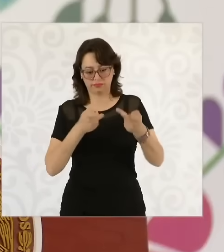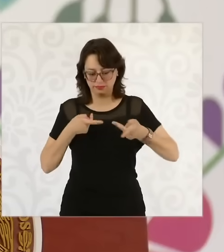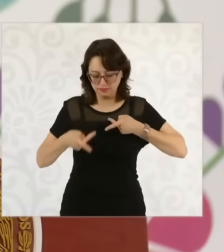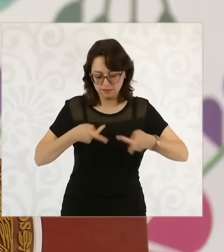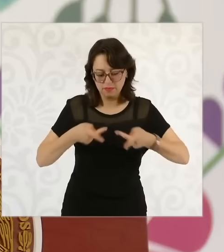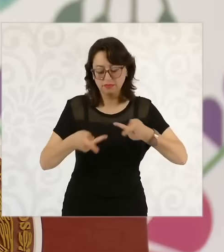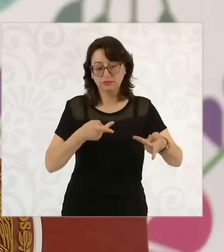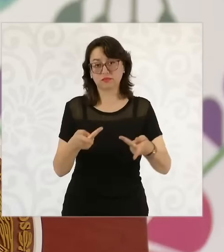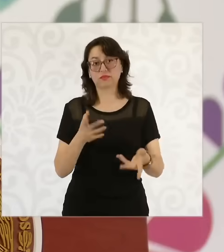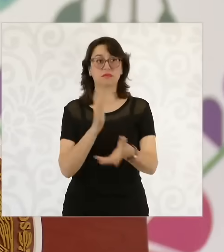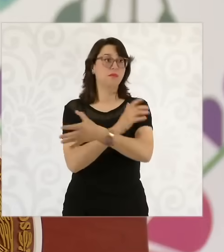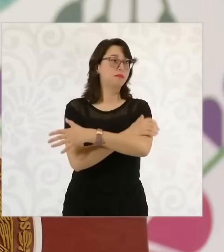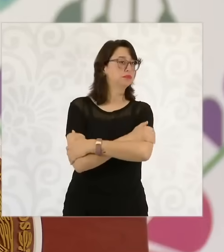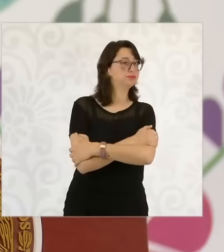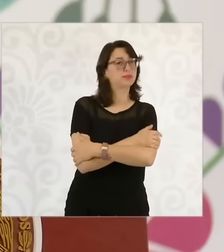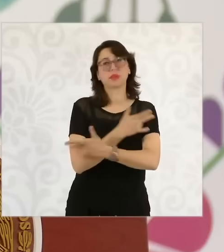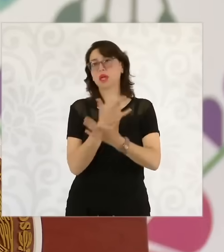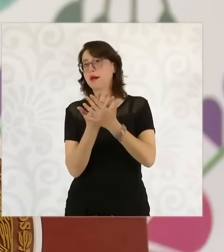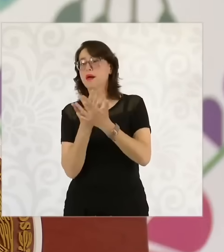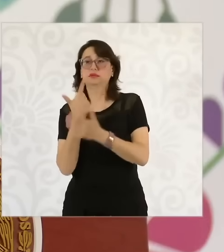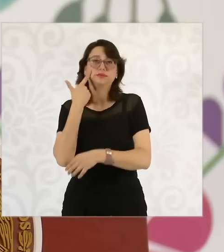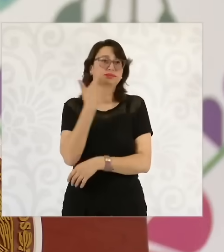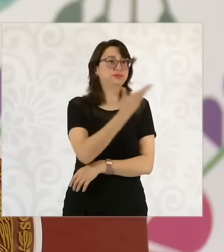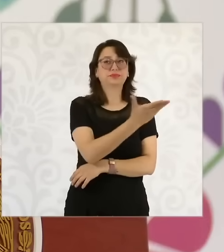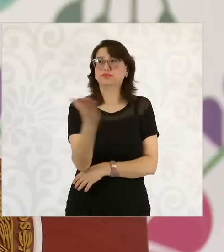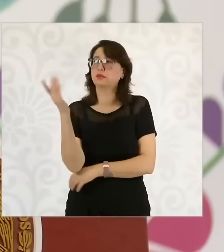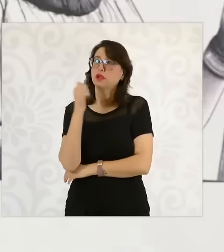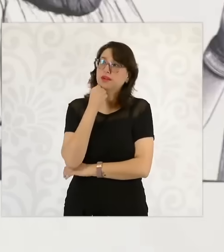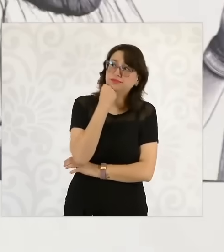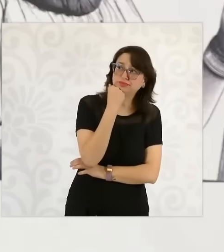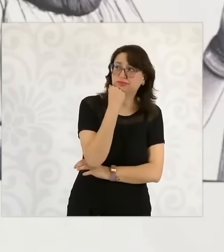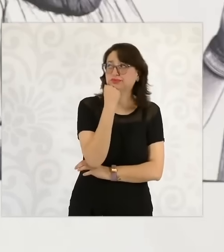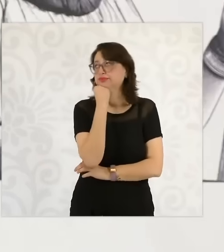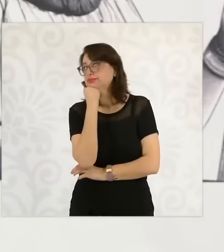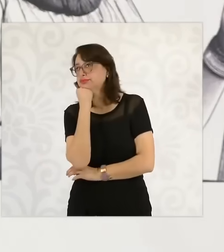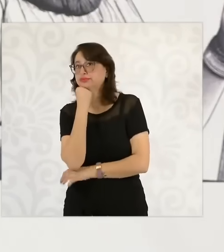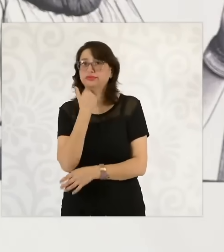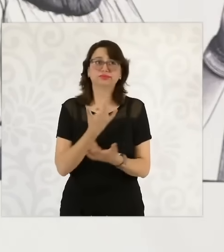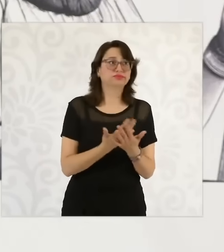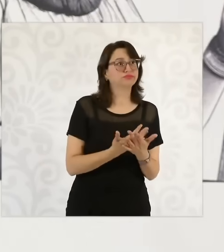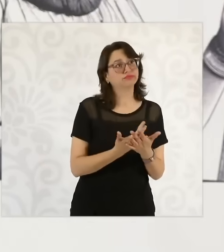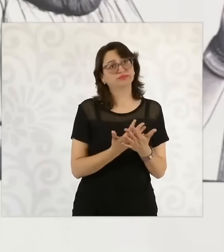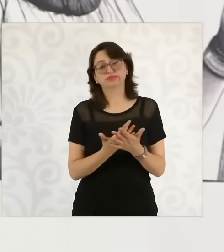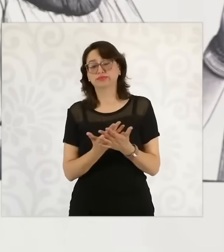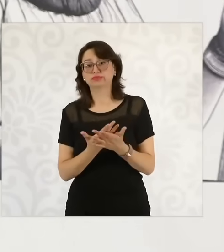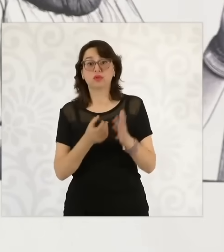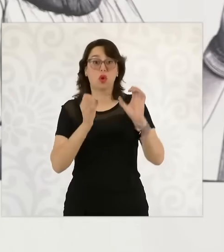y a ver qué hace el mercado o haces un plan y trabajas todos los días para cumplir ese